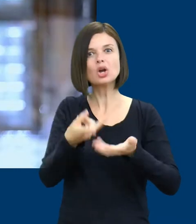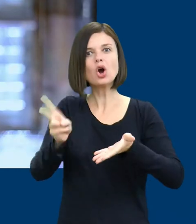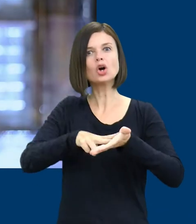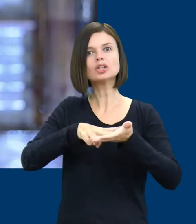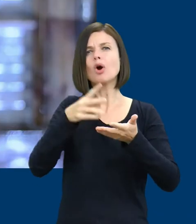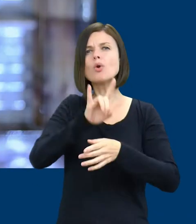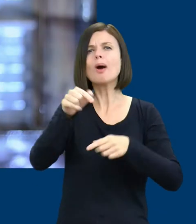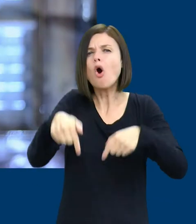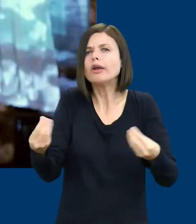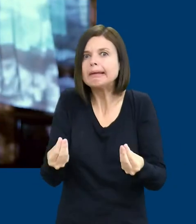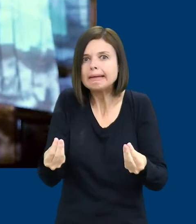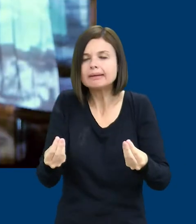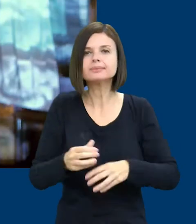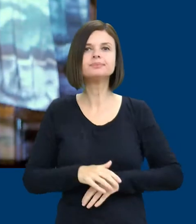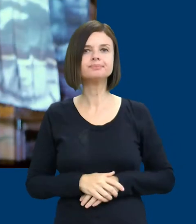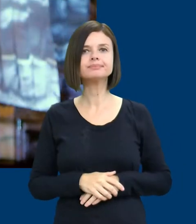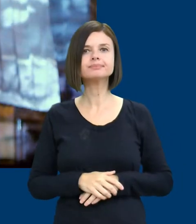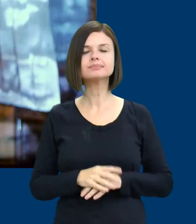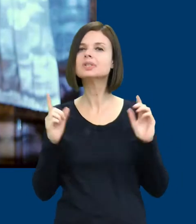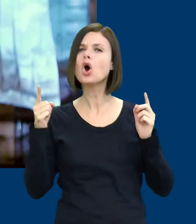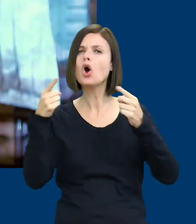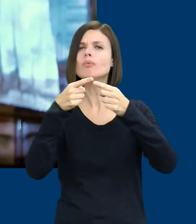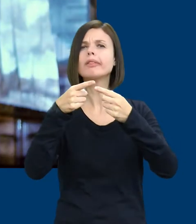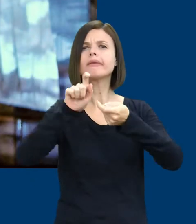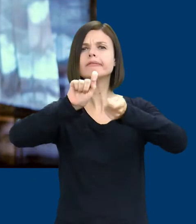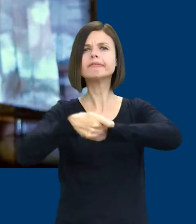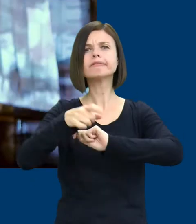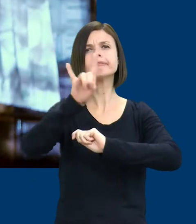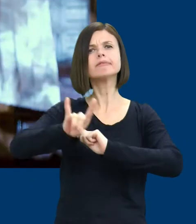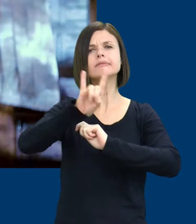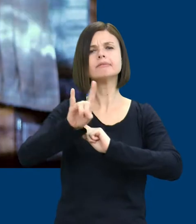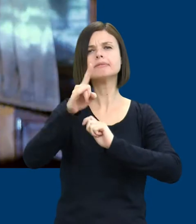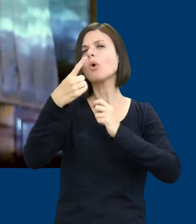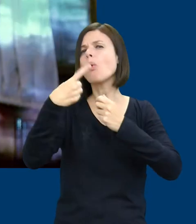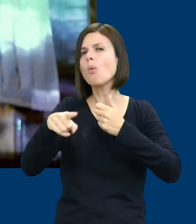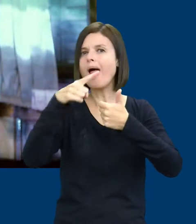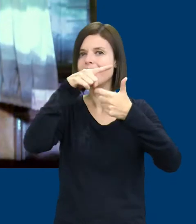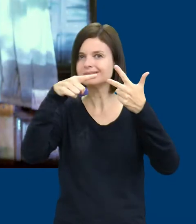la universidad, porque los postulados de la reforma se dividen o los podemos organizar